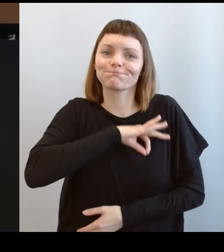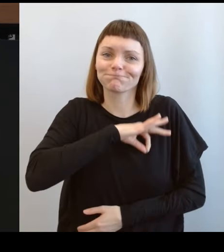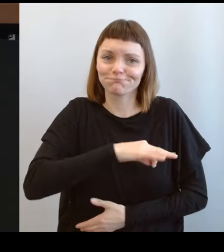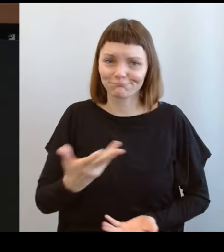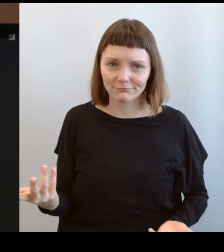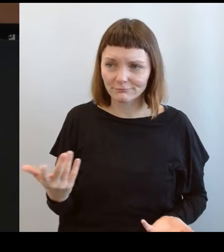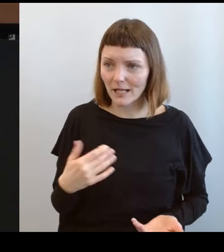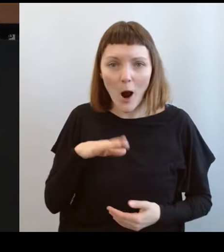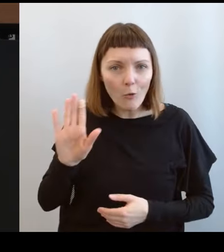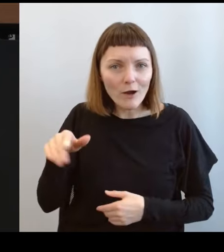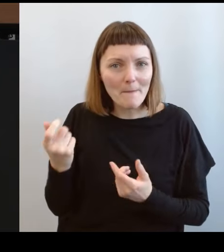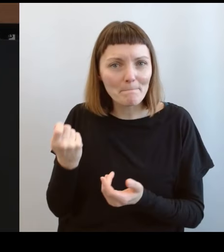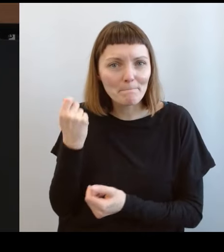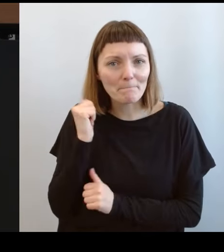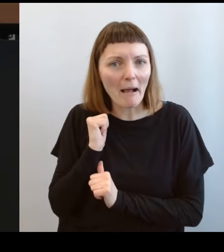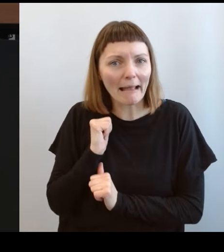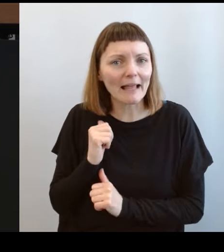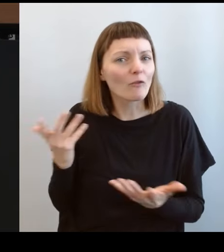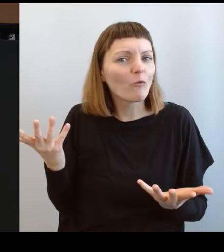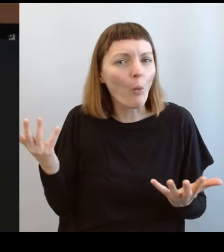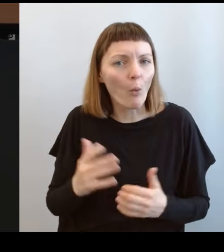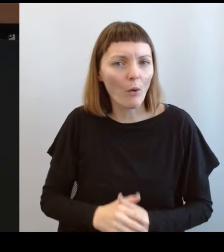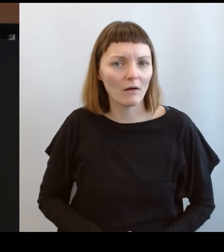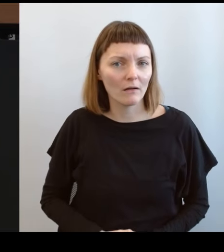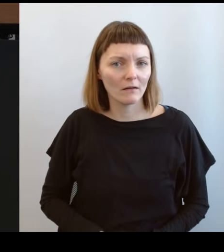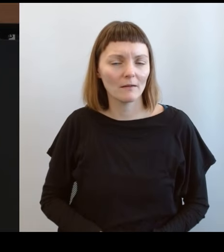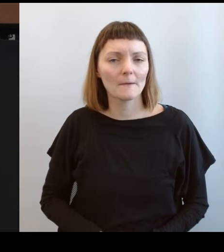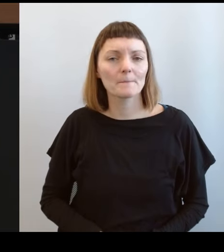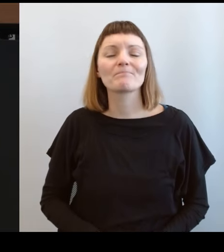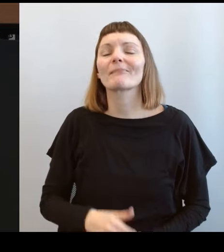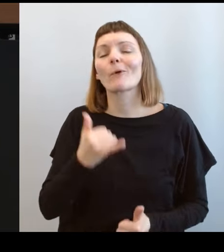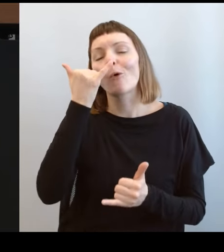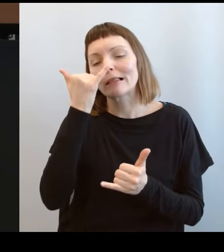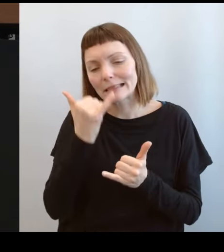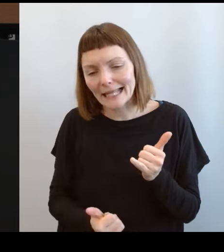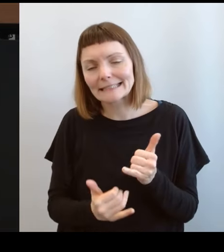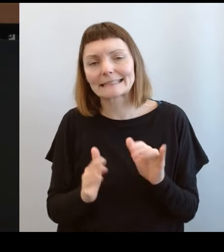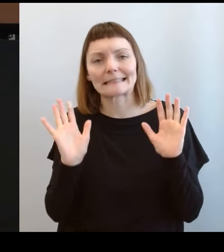Und zum Schluss will ich noch einmal Lukas Siebenkotten erwähnen. Der Präsident des Mieterschutzbundes